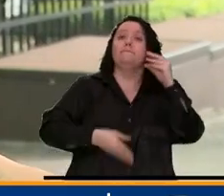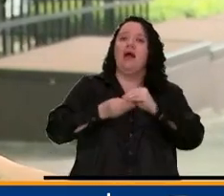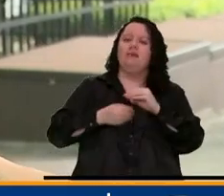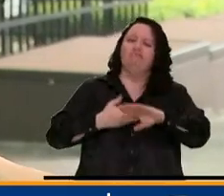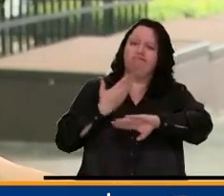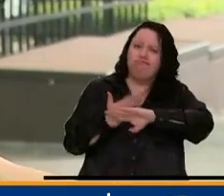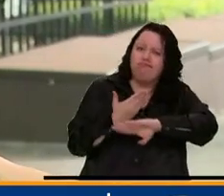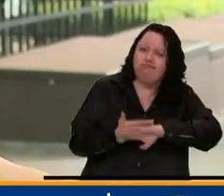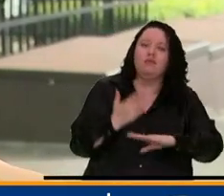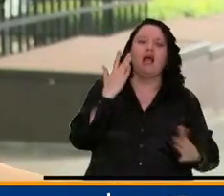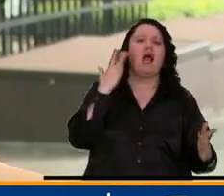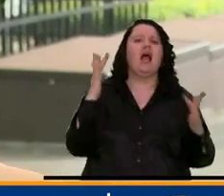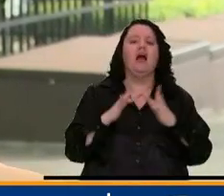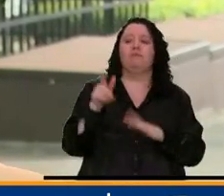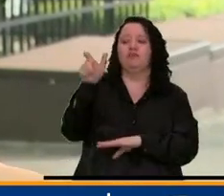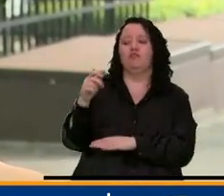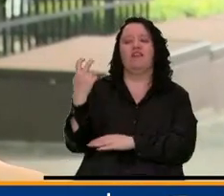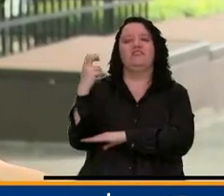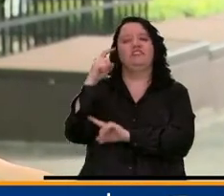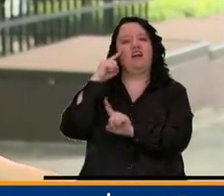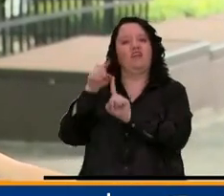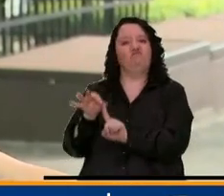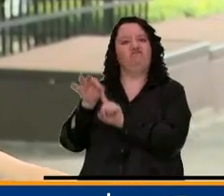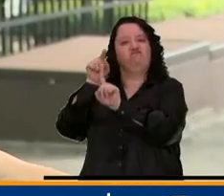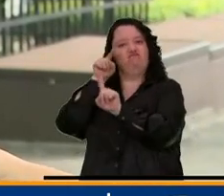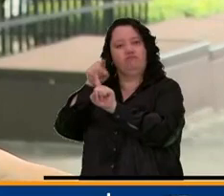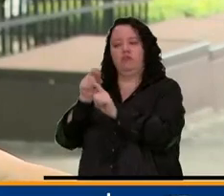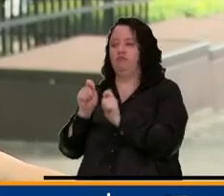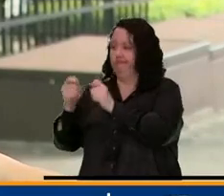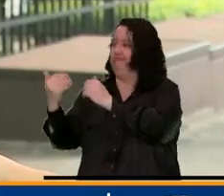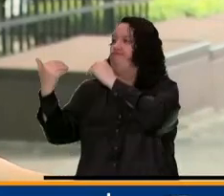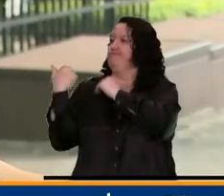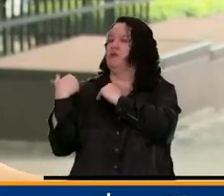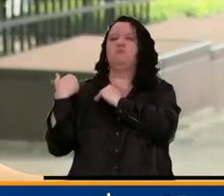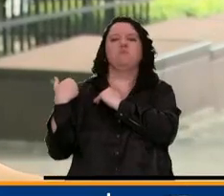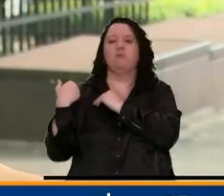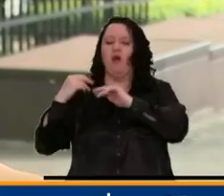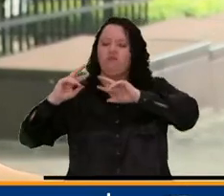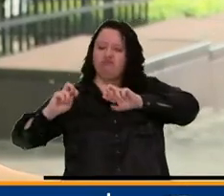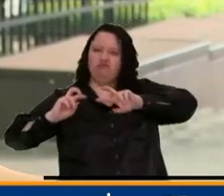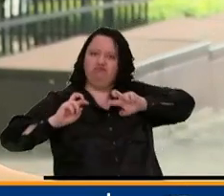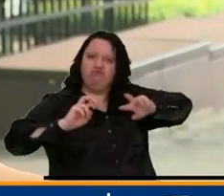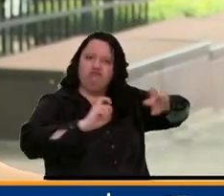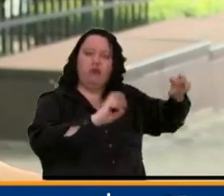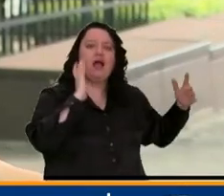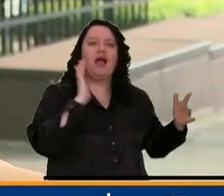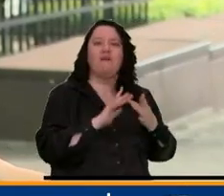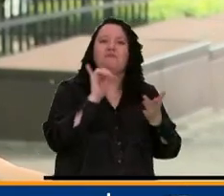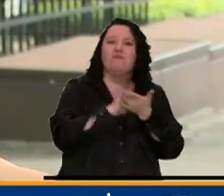)) hemos ido a la fiscalía, hemos puesto la denuncia, pero adicionalmente hemos solicitado